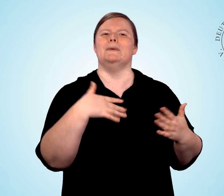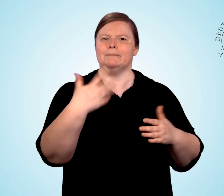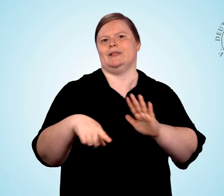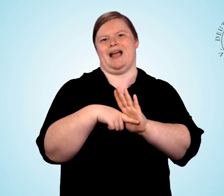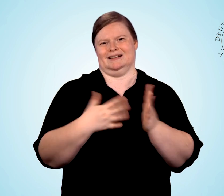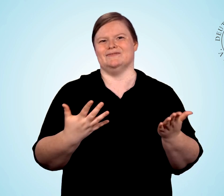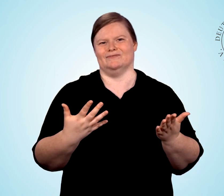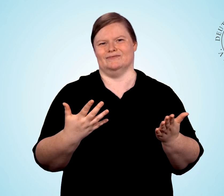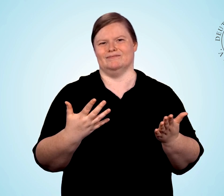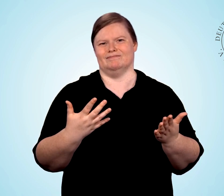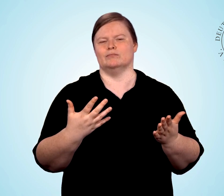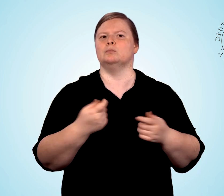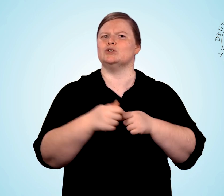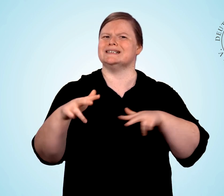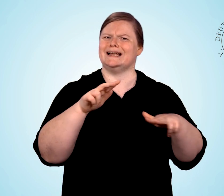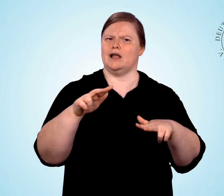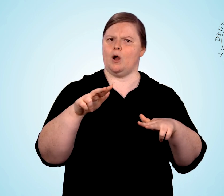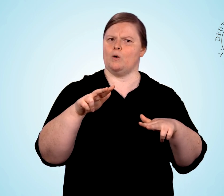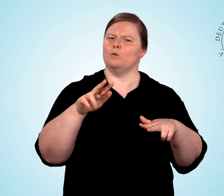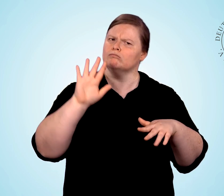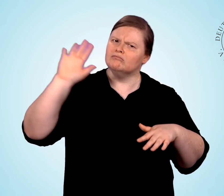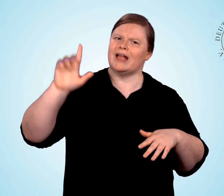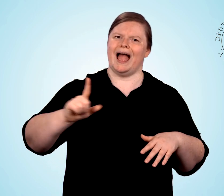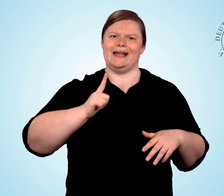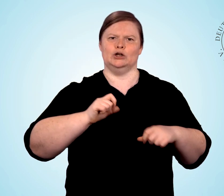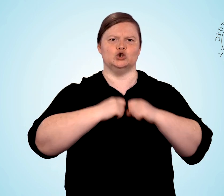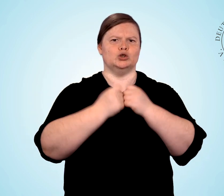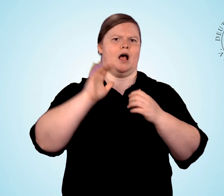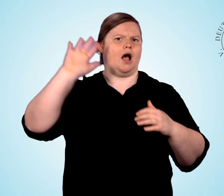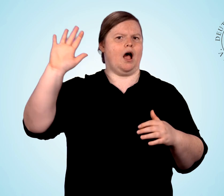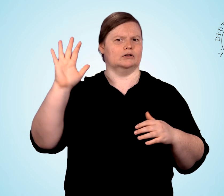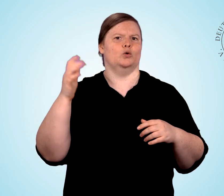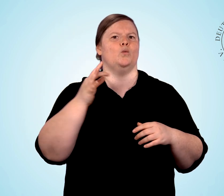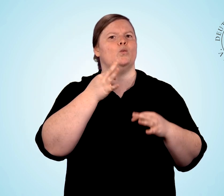Aber es gibt auch Negatives, vor allem, dass die Bundesregierung bis jetzt